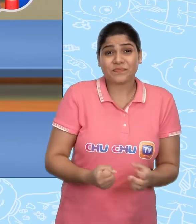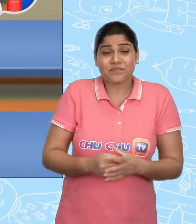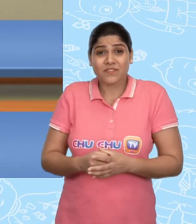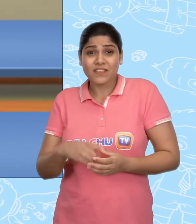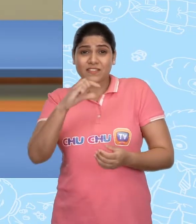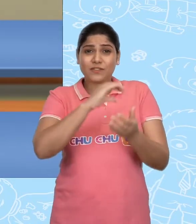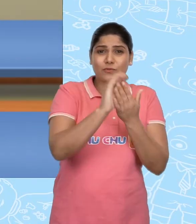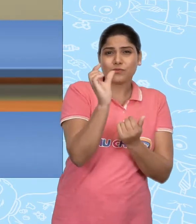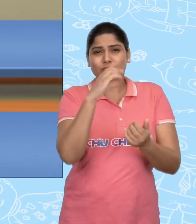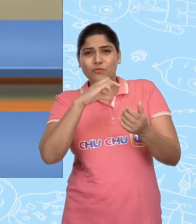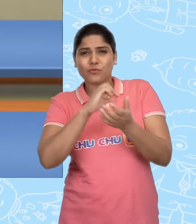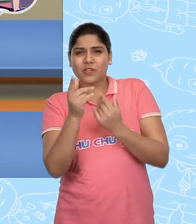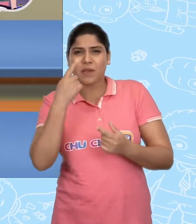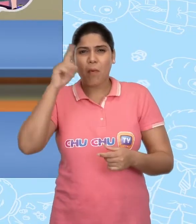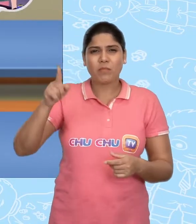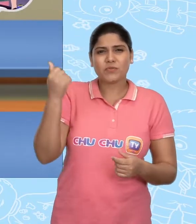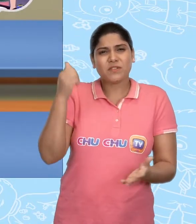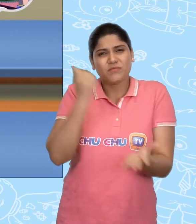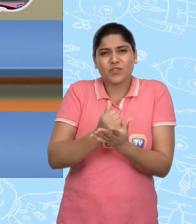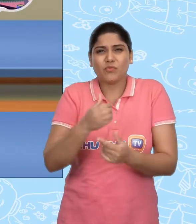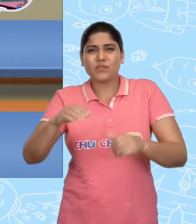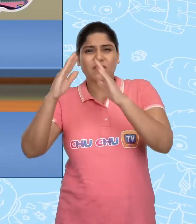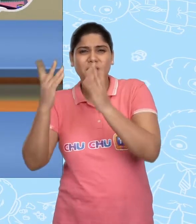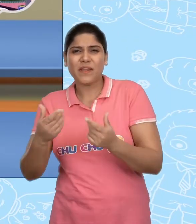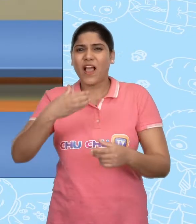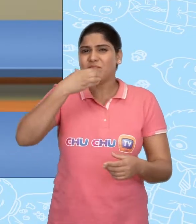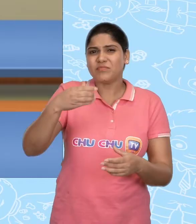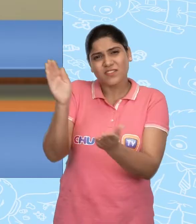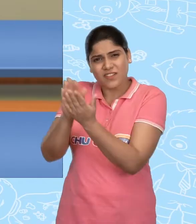ChuChu कि Mom ने जरूर उसके लिए घर पर और pizza रखा होगा